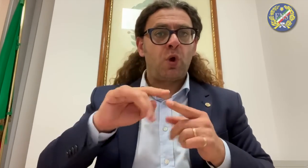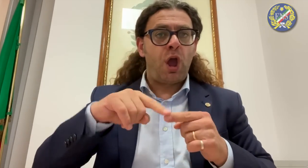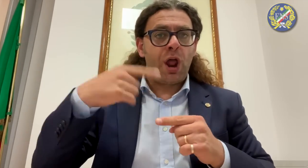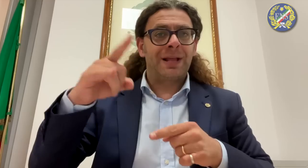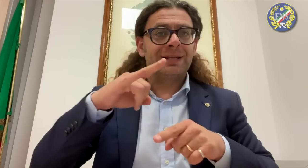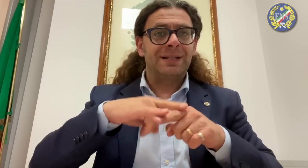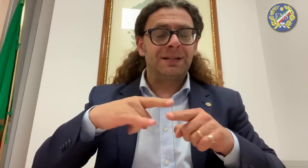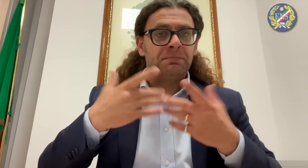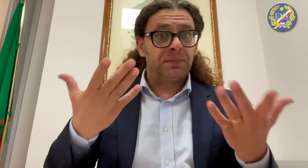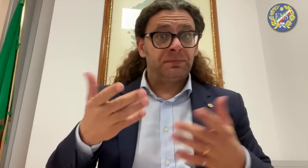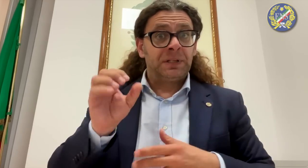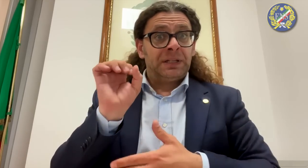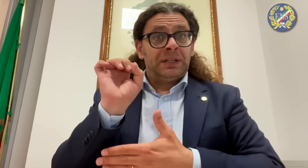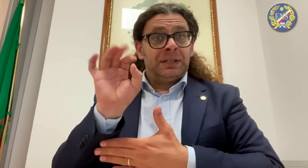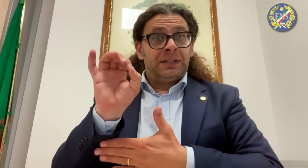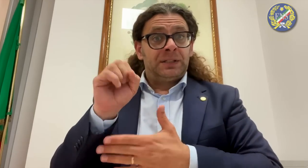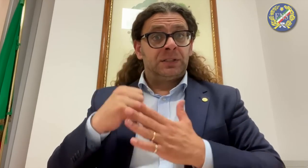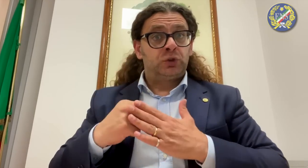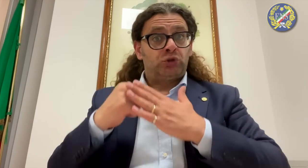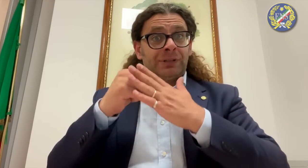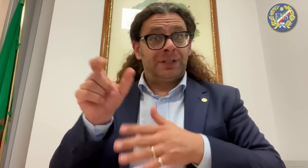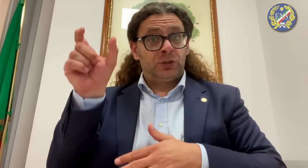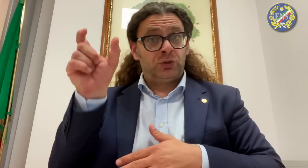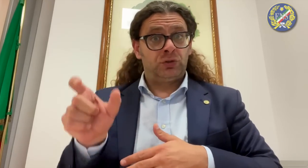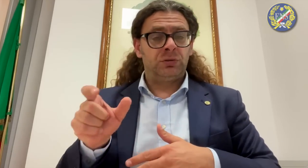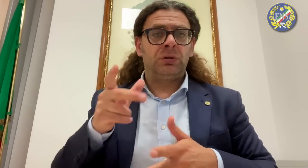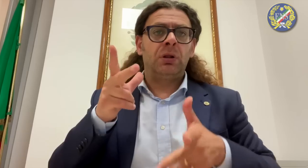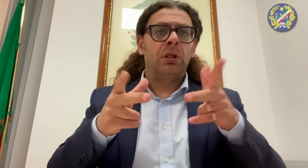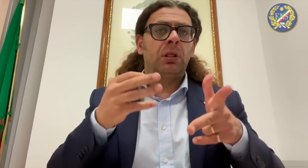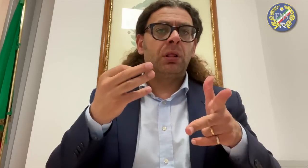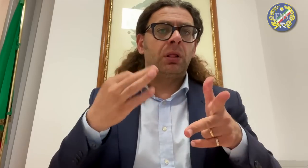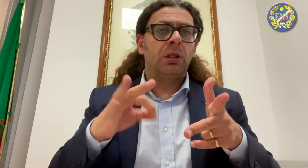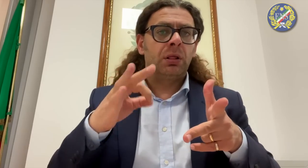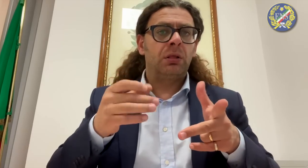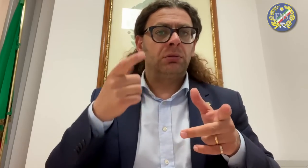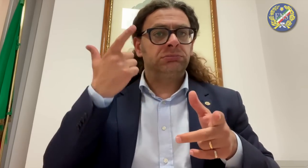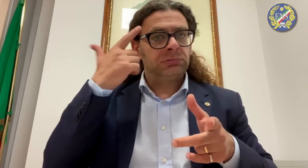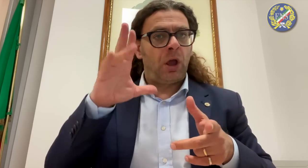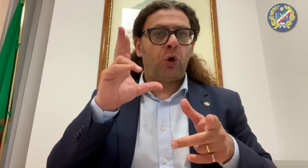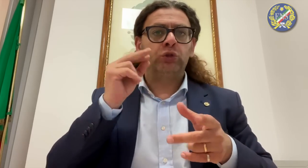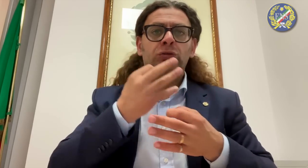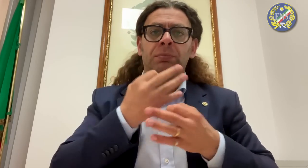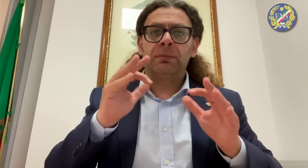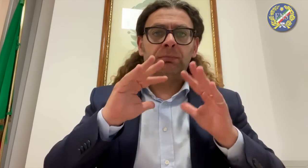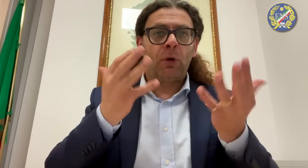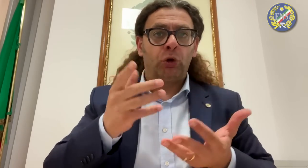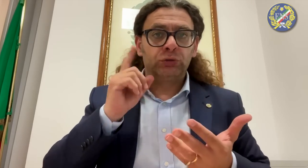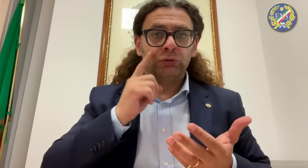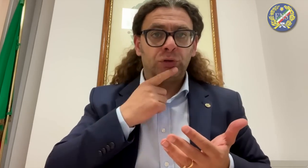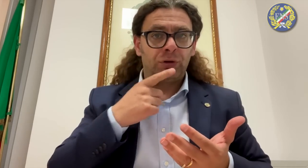preoccupazione per il rischio di vedersi privata dal prossimo settembre dell'insegnante di sostegno di cui oggi dispone, qualificato in lingua dei segni e preparato sui temi della sordità.